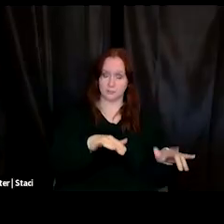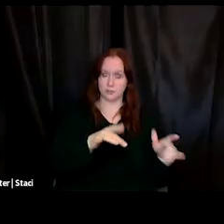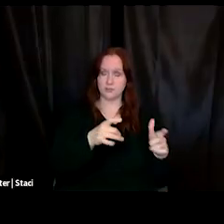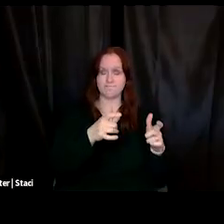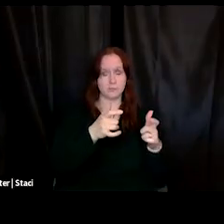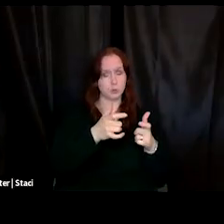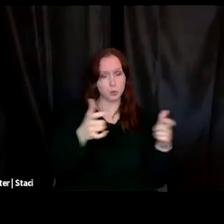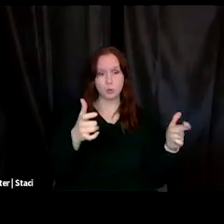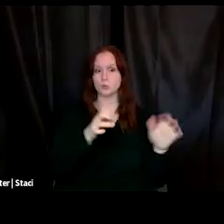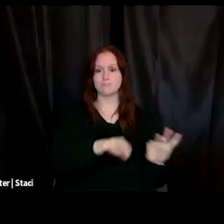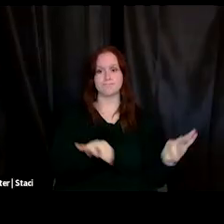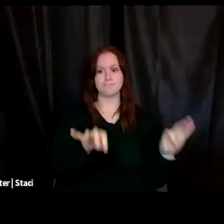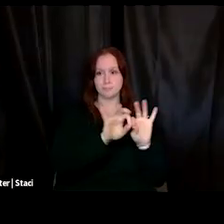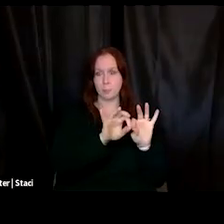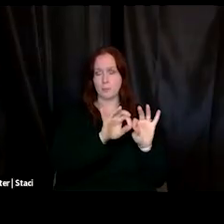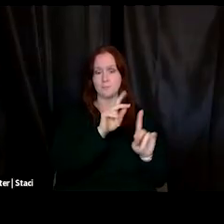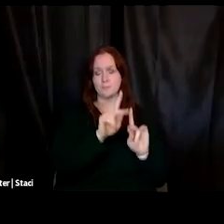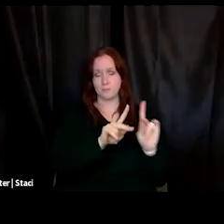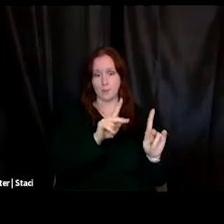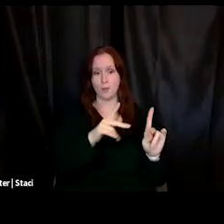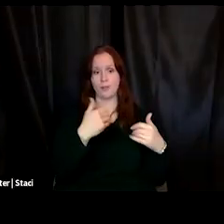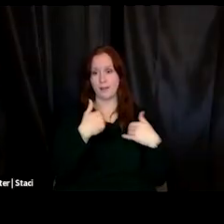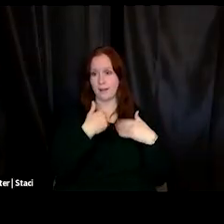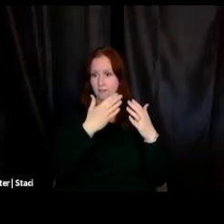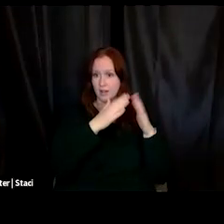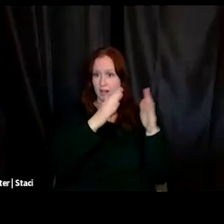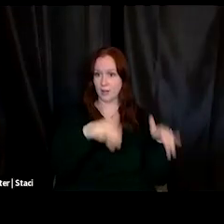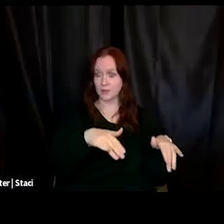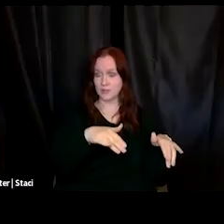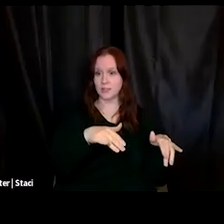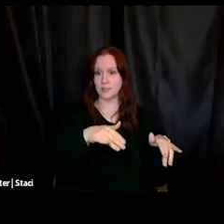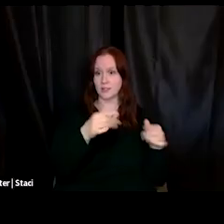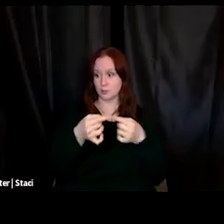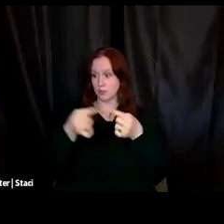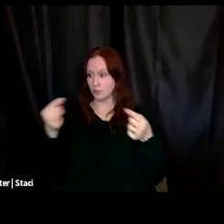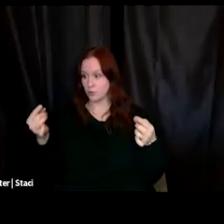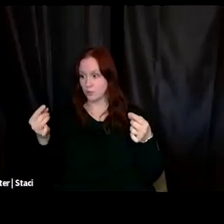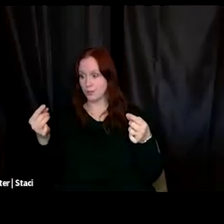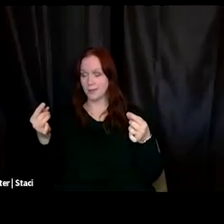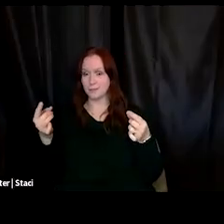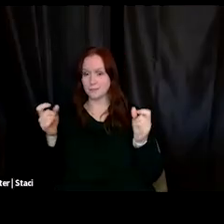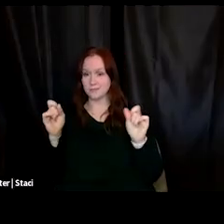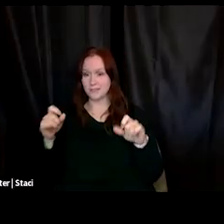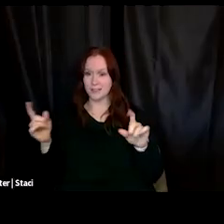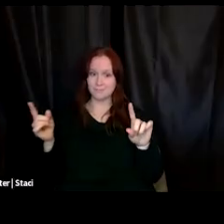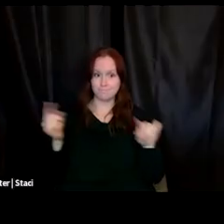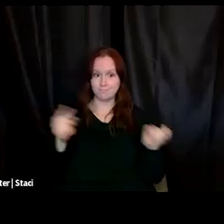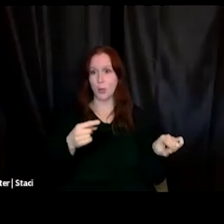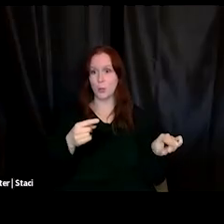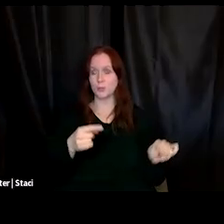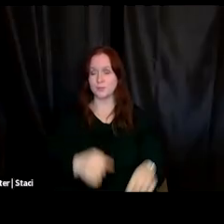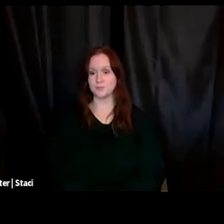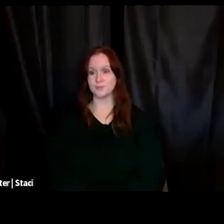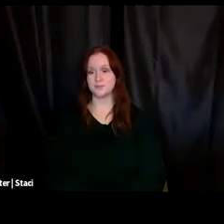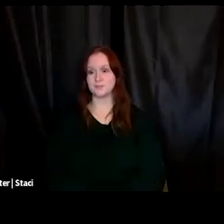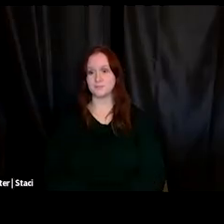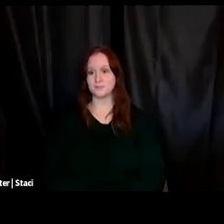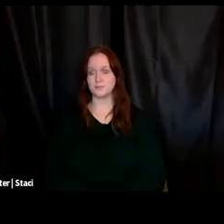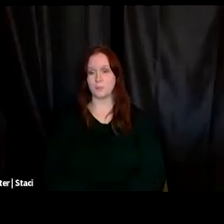en las comunicaciones que provienen de la Administración del Seguro Social. Y nosotros también pasaremos esa información aquí